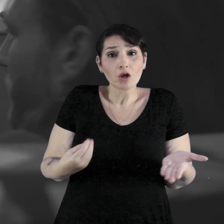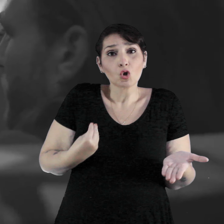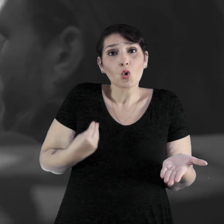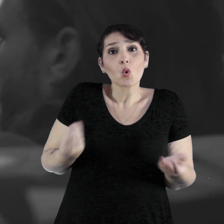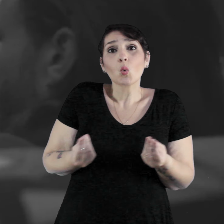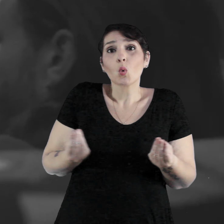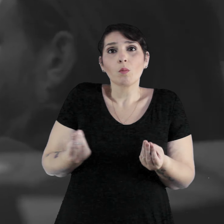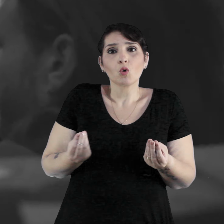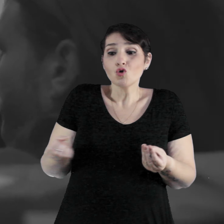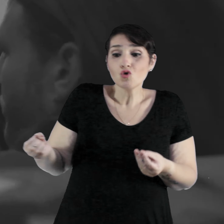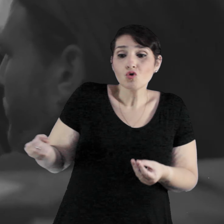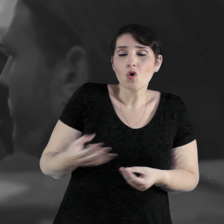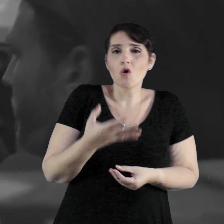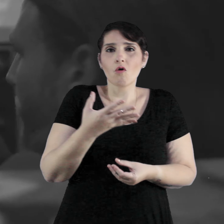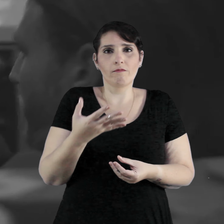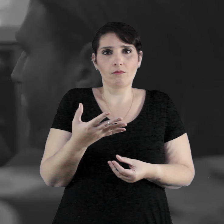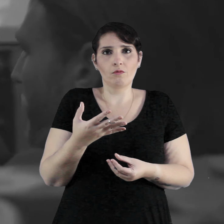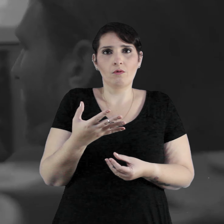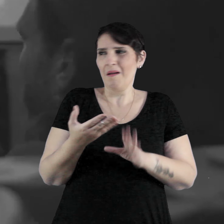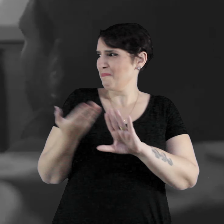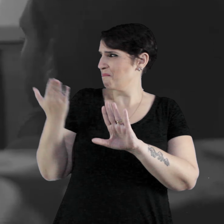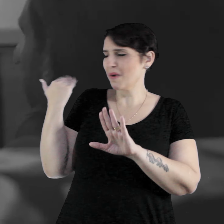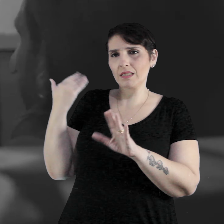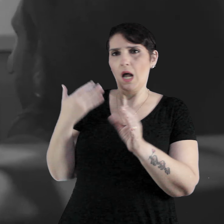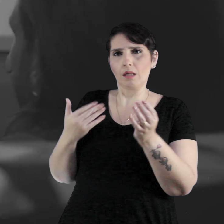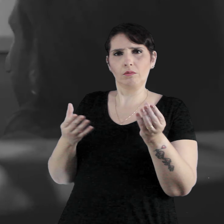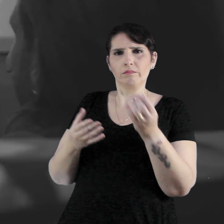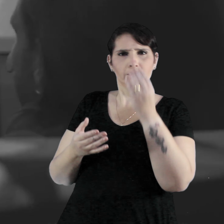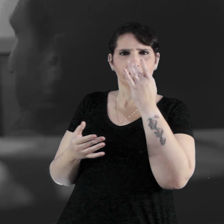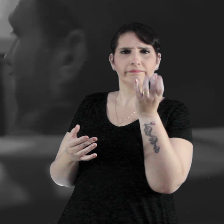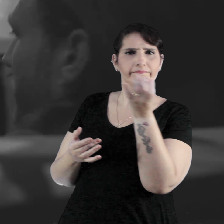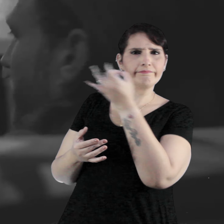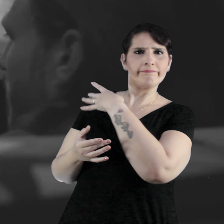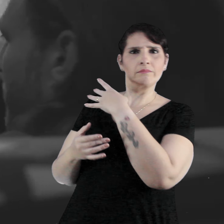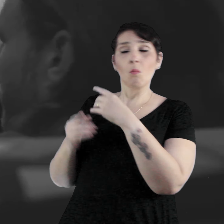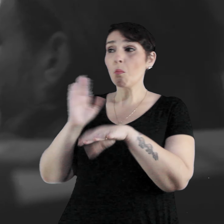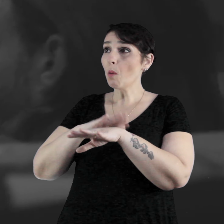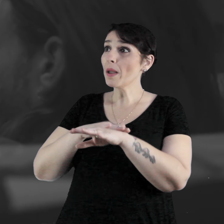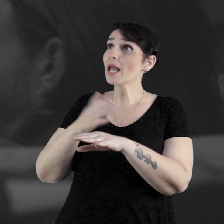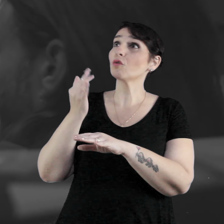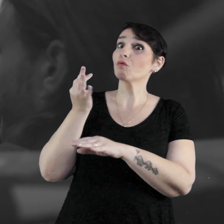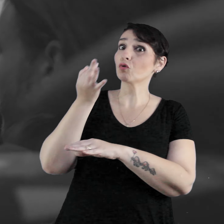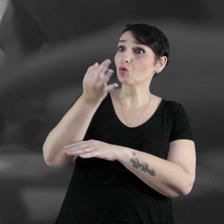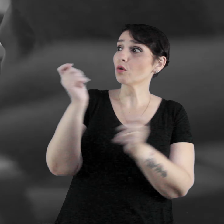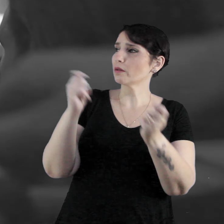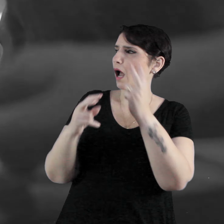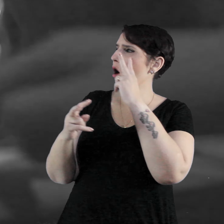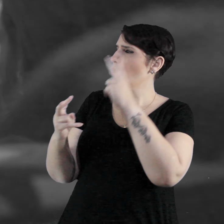um momento novo e deixar o passado para um momento. Quando pudermos olhar para ele com compaixão.